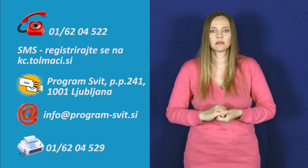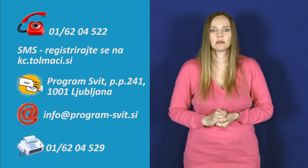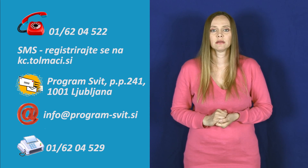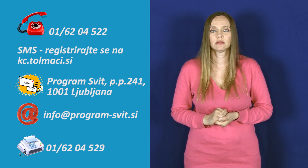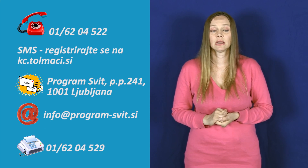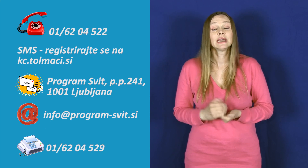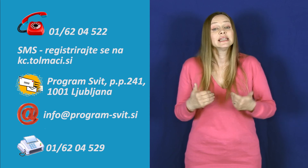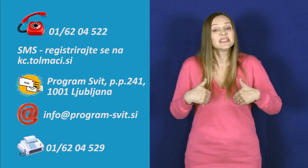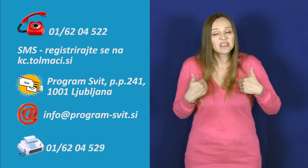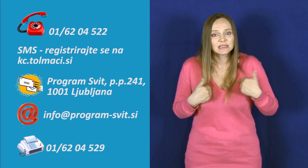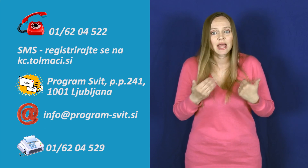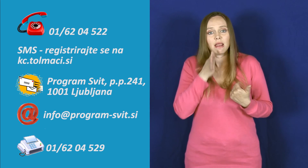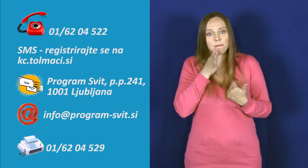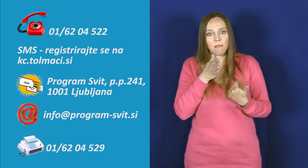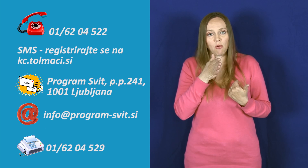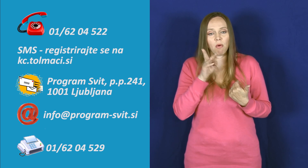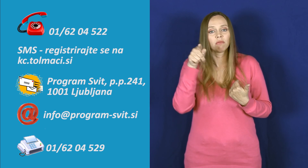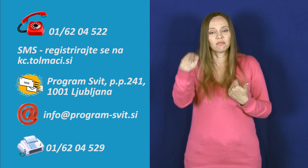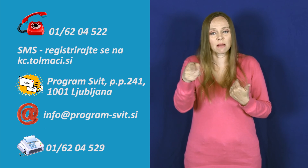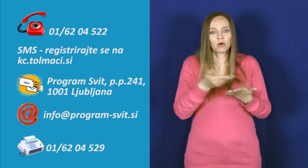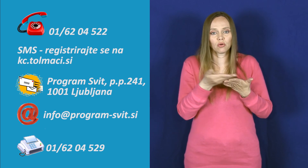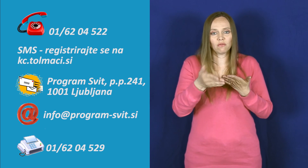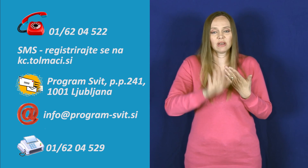Z veseljem vam bomo odgovorili na vaša vprašanja.